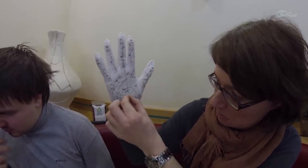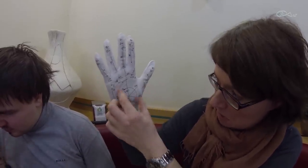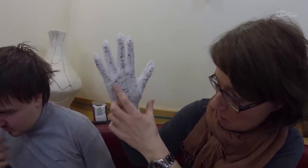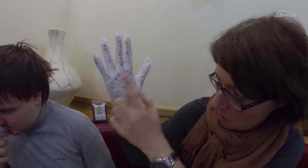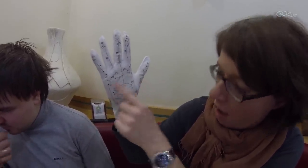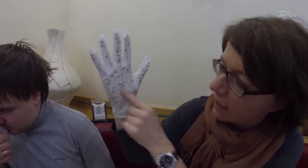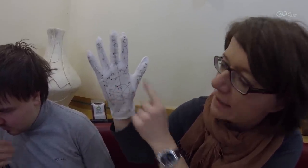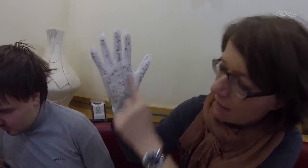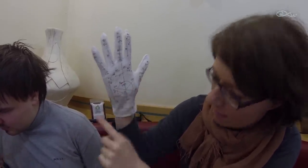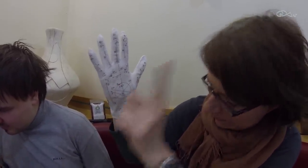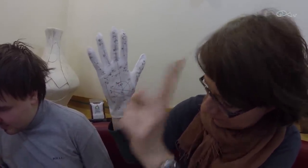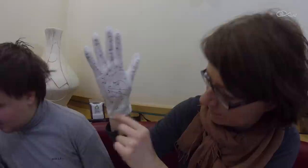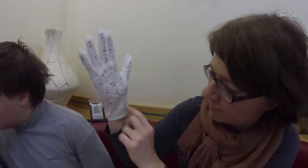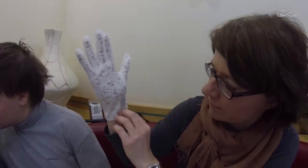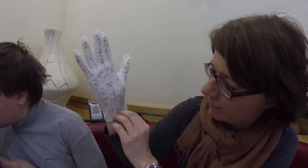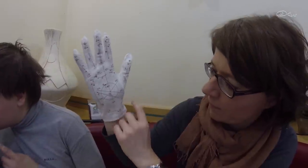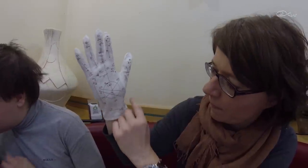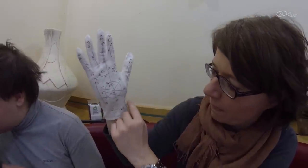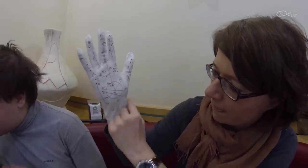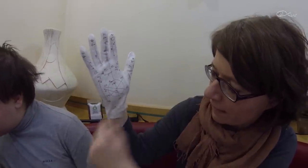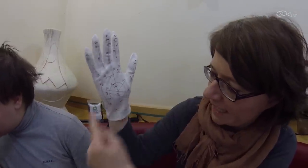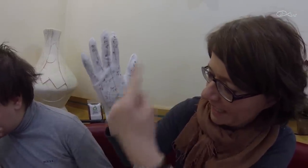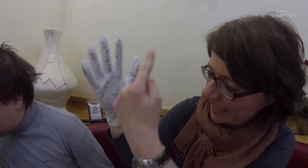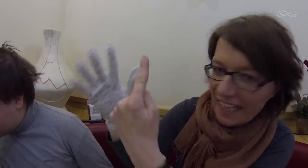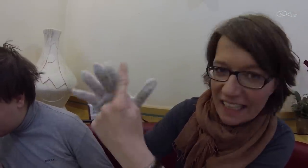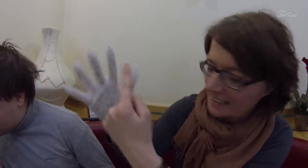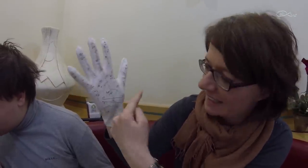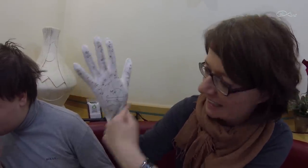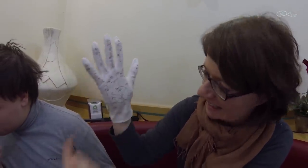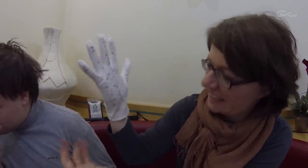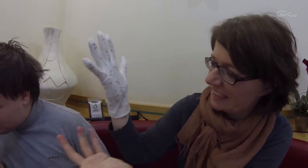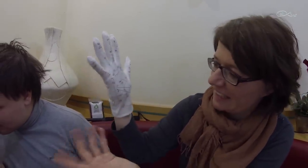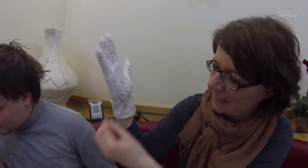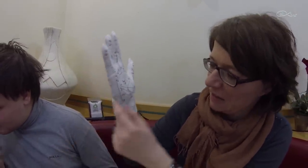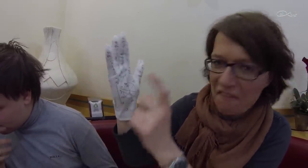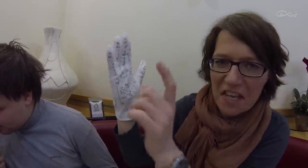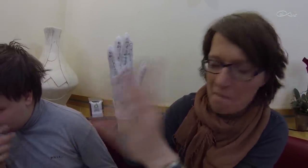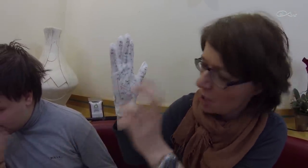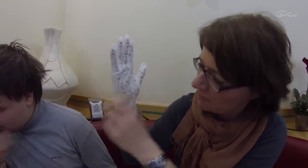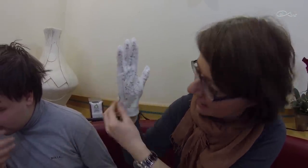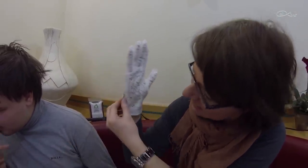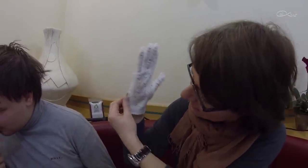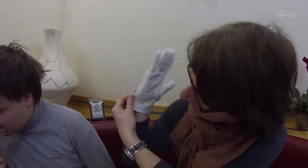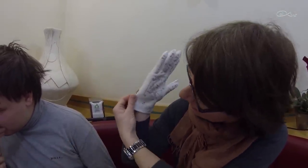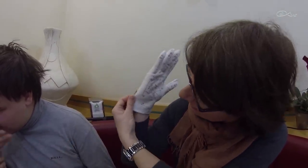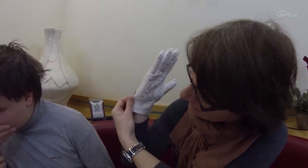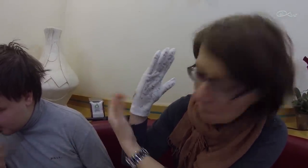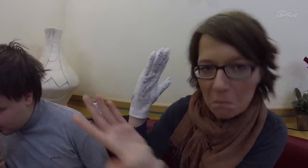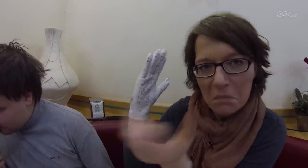Hier am Rand steht die Firma aus der Schweiz. Man kann ihn kaufen und üben.